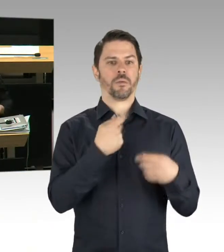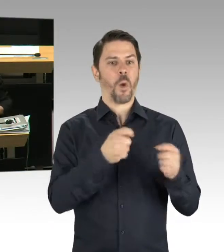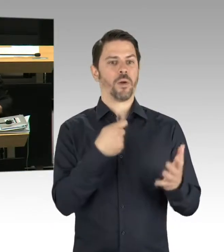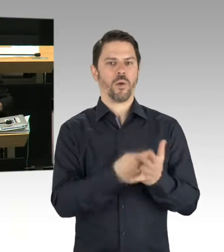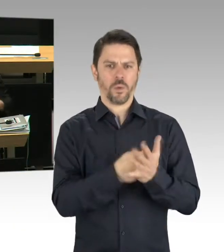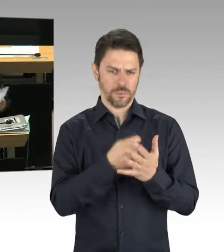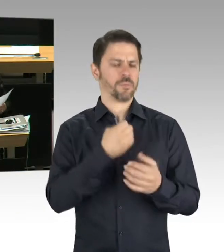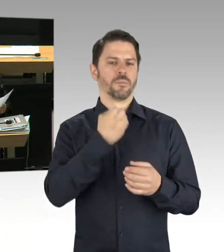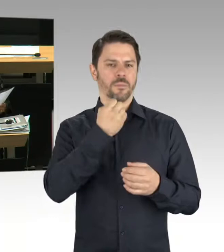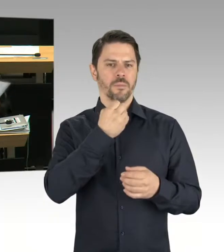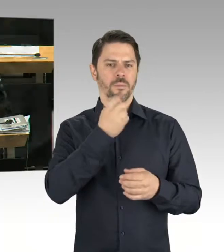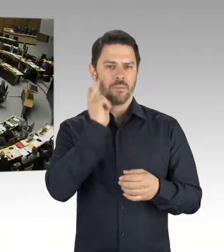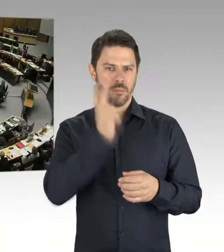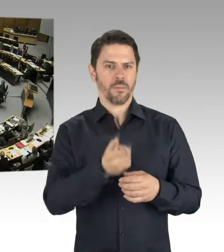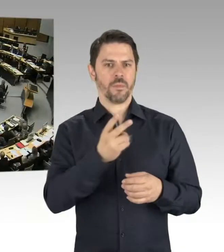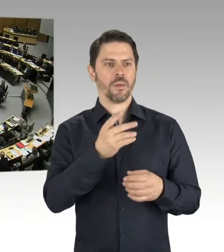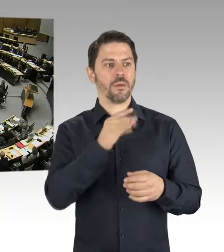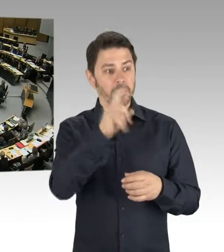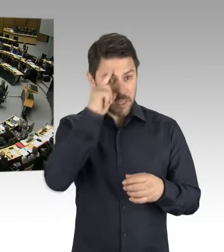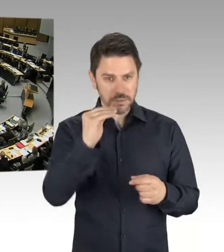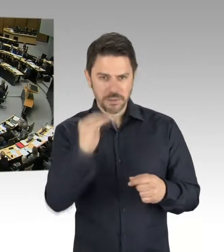Das ist Herr Ubbelohde. Sie haben das Wort. Bitte.